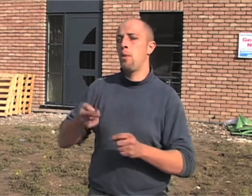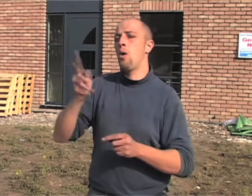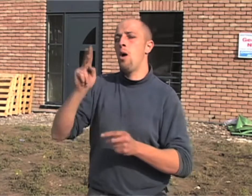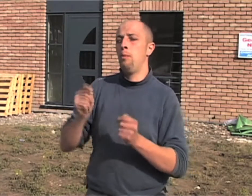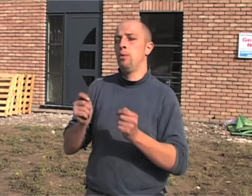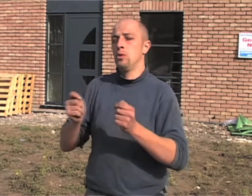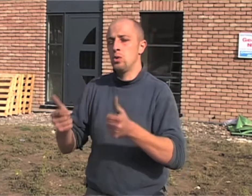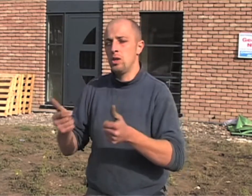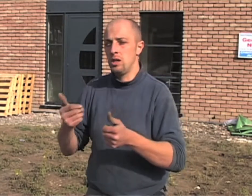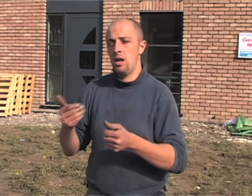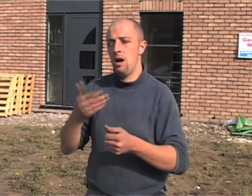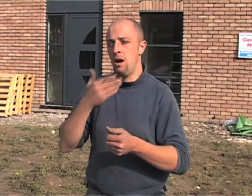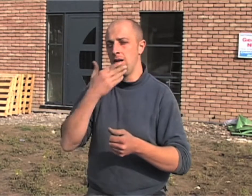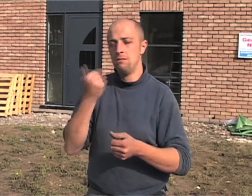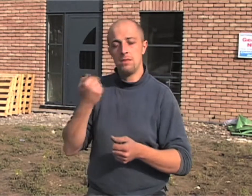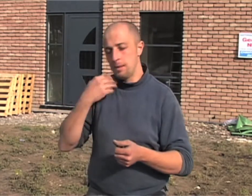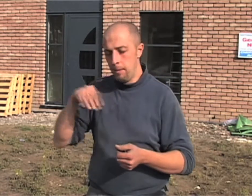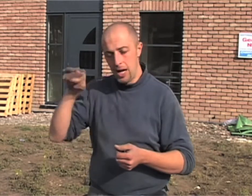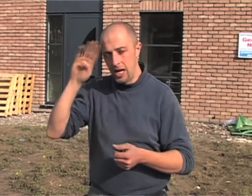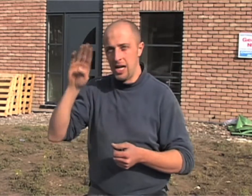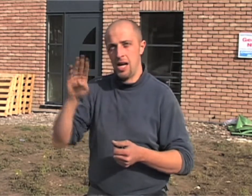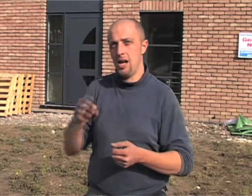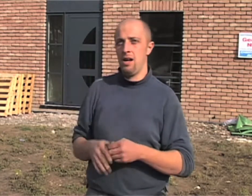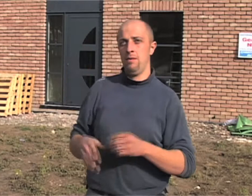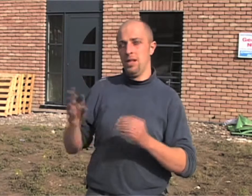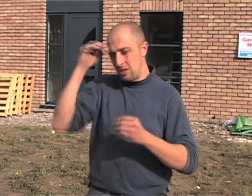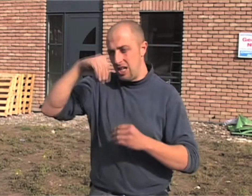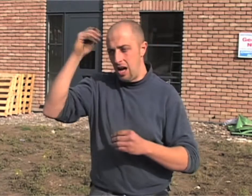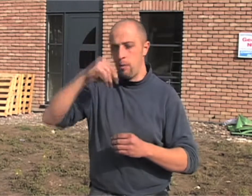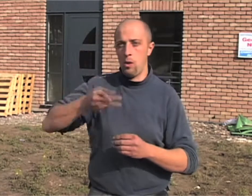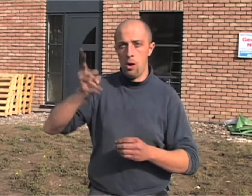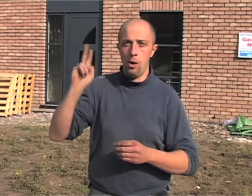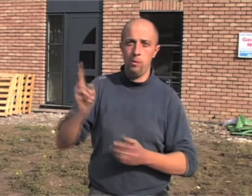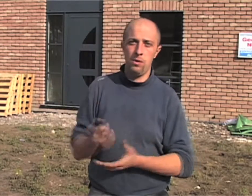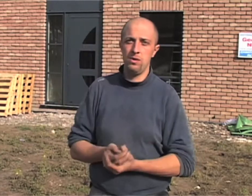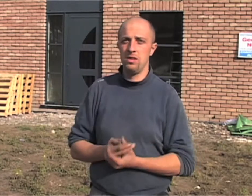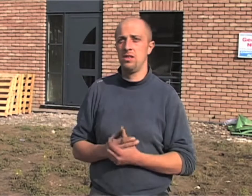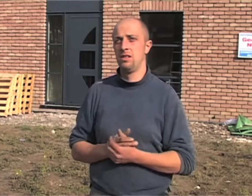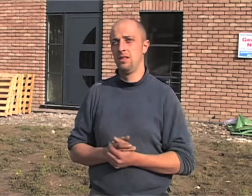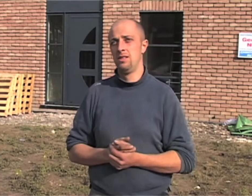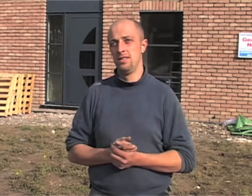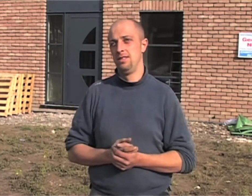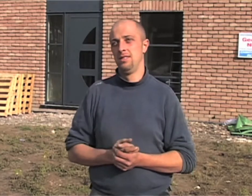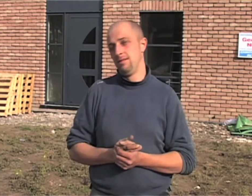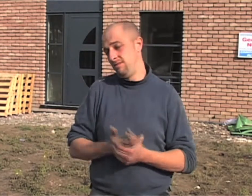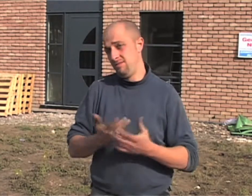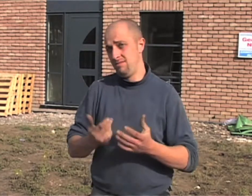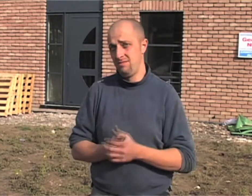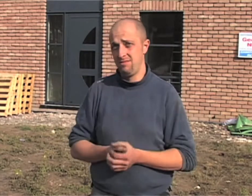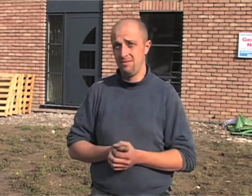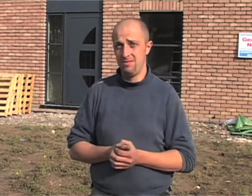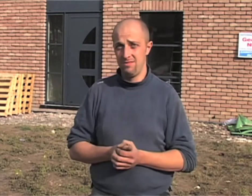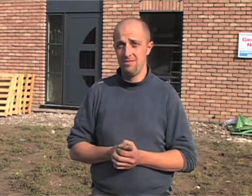Ca prend un peu plus de temps avec une personne sourde. Mais le patron m'a dit que ce n'était pas grave. Et j'ai appris comme ça.